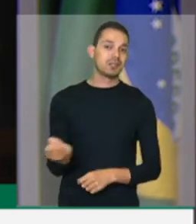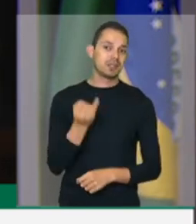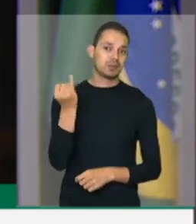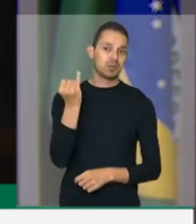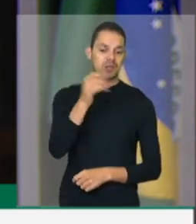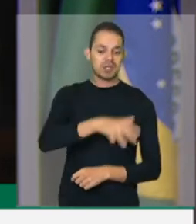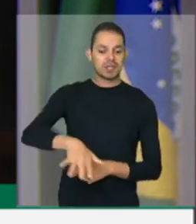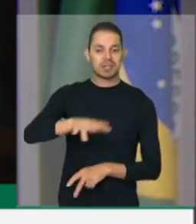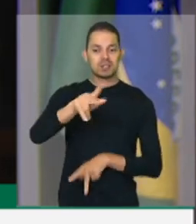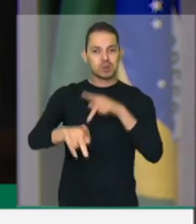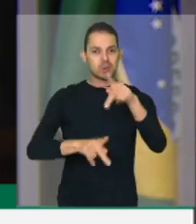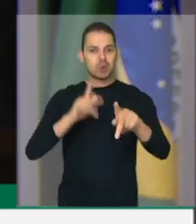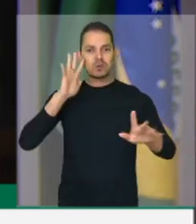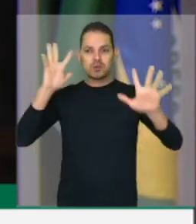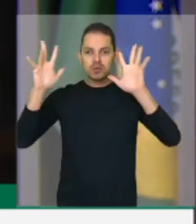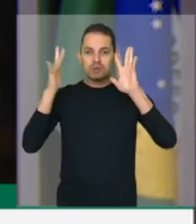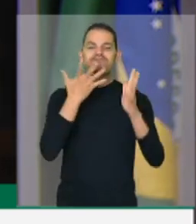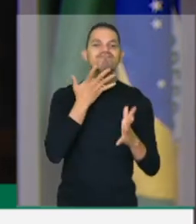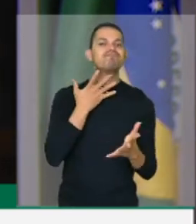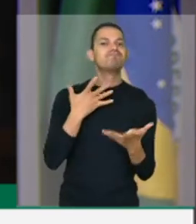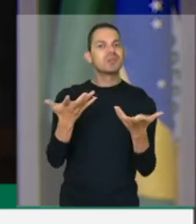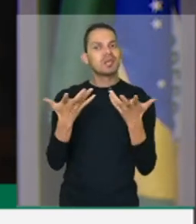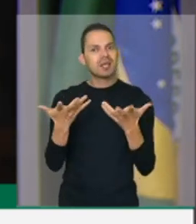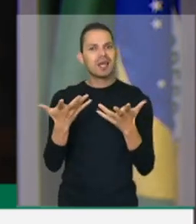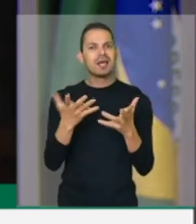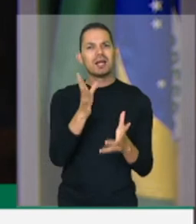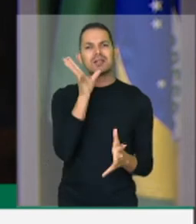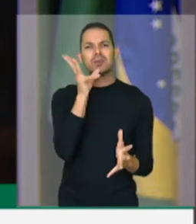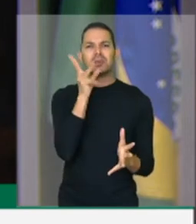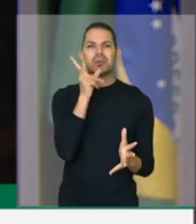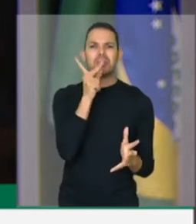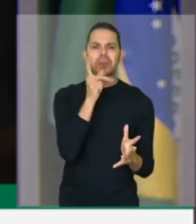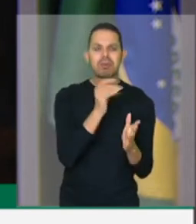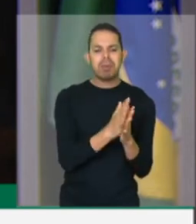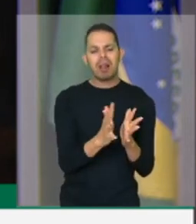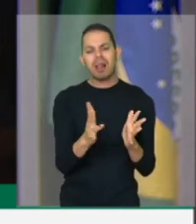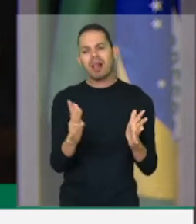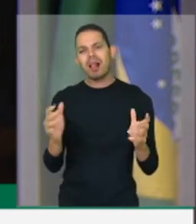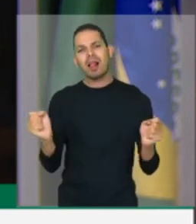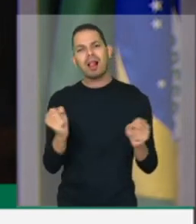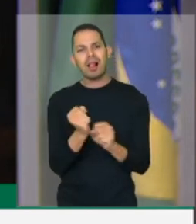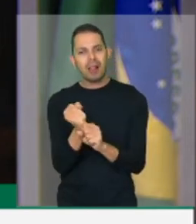É POSSÍVEL QUE ELA DEMORE TANTO TEMPO PRA SER EFETIVADA MUITO NECESSÁRIA E TÃO SONHADA HÁ MUITO TEMPO E NÃO PRINCIPALMENTE PORQUE VAI SER ATRAVÀS DE UMA CONCESSÃO QUE